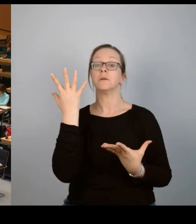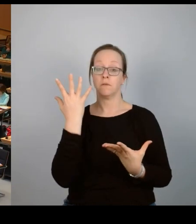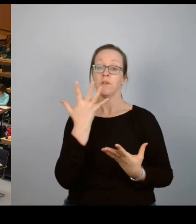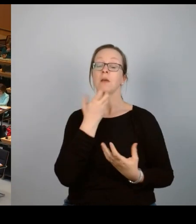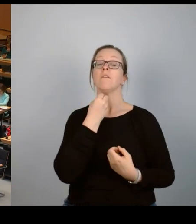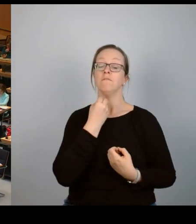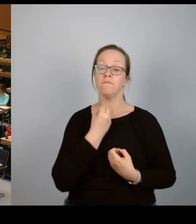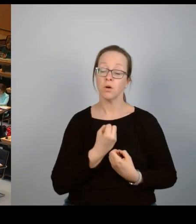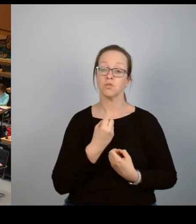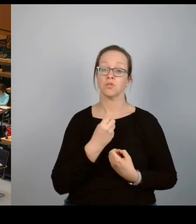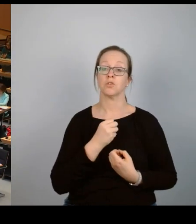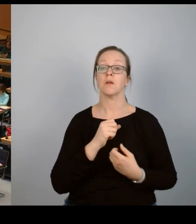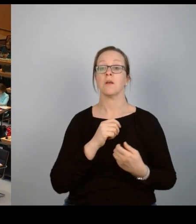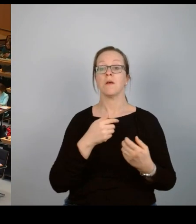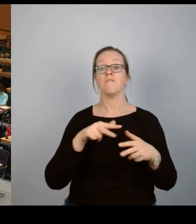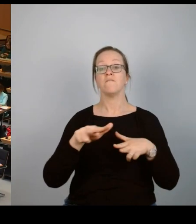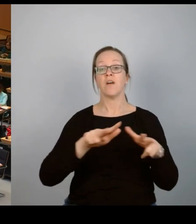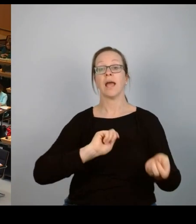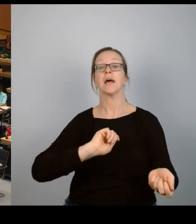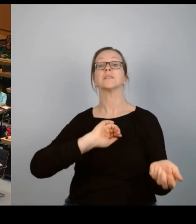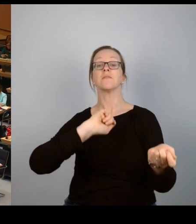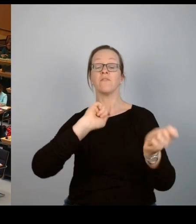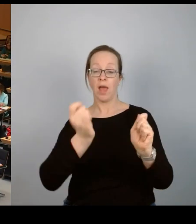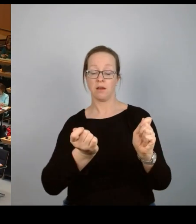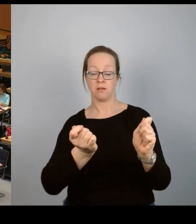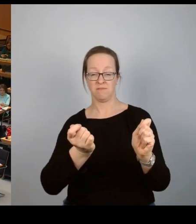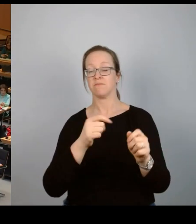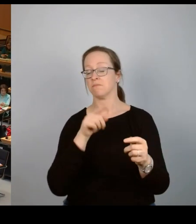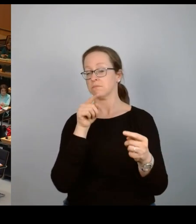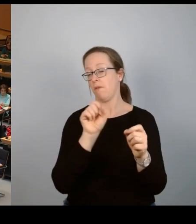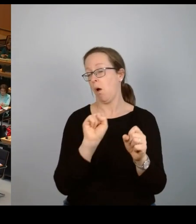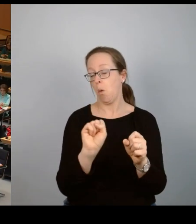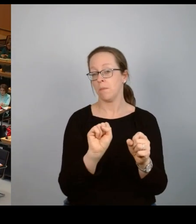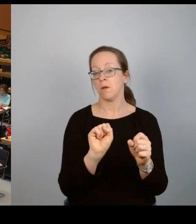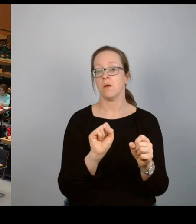Vielen Dank. Dann hat für eine Zwischenbemerkung der Kollege Kraft das Wort. Bitte schön. (Rednerwechsel)